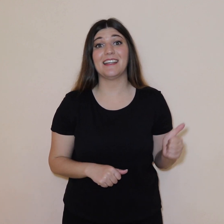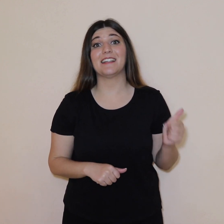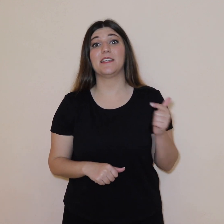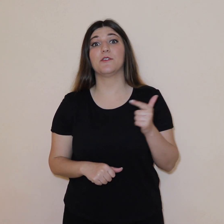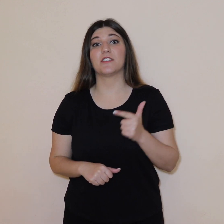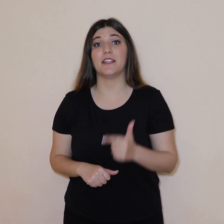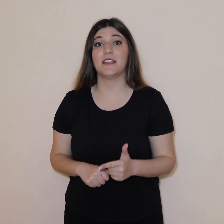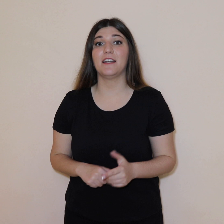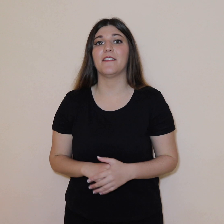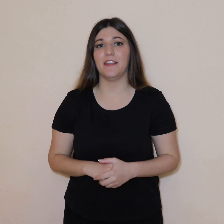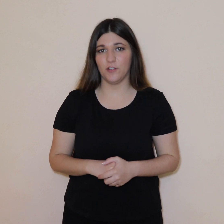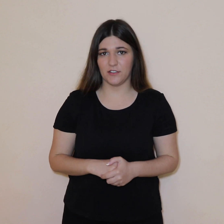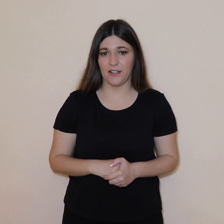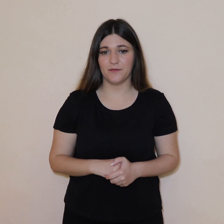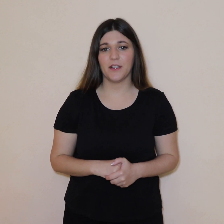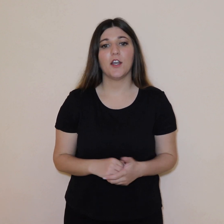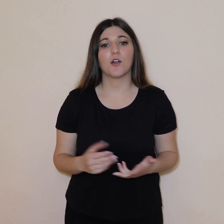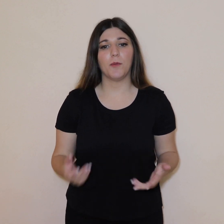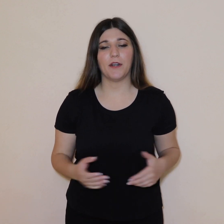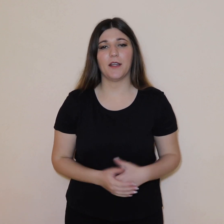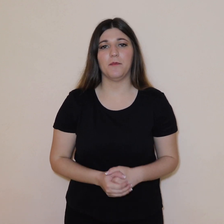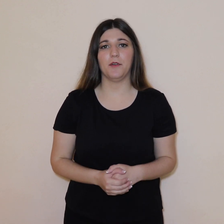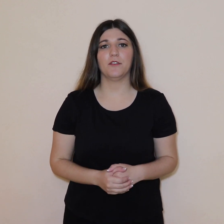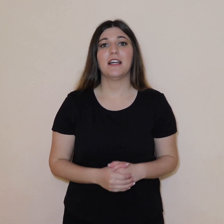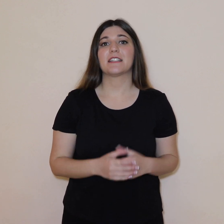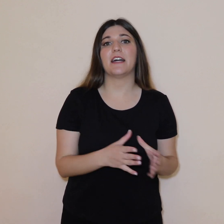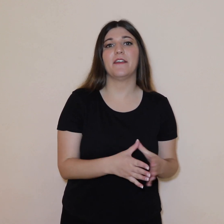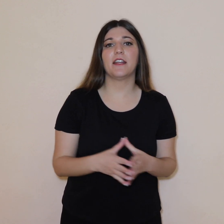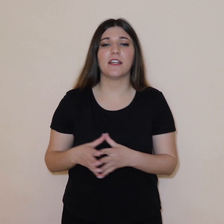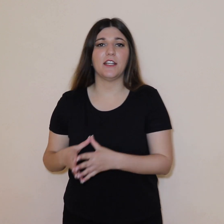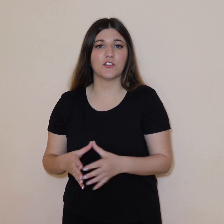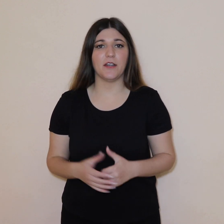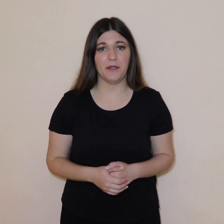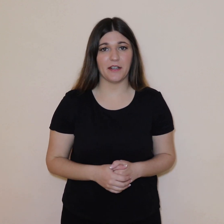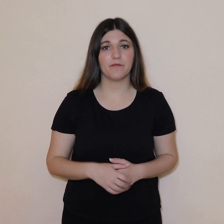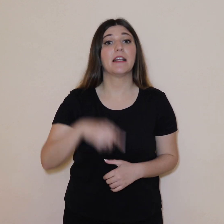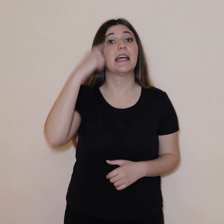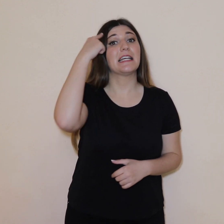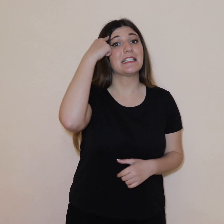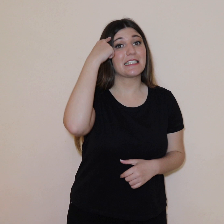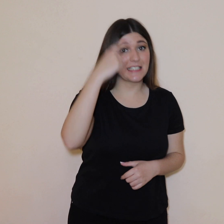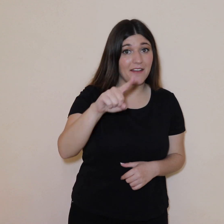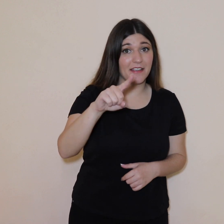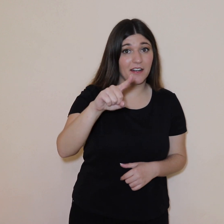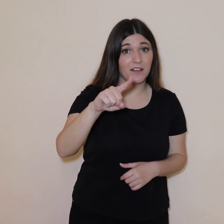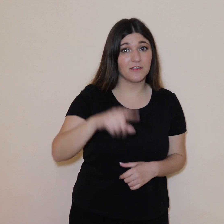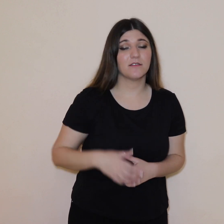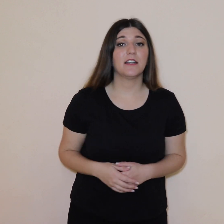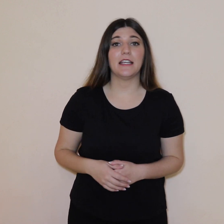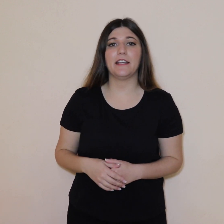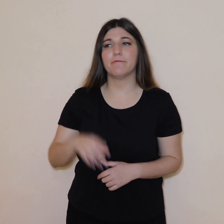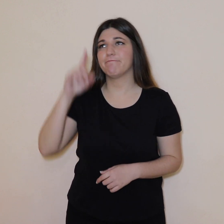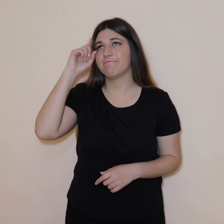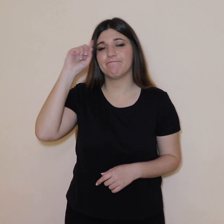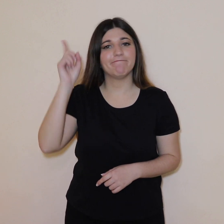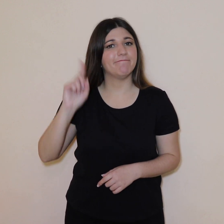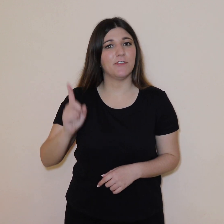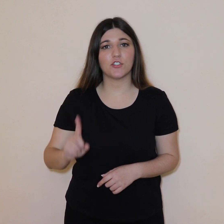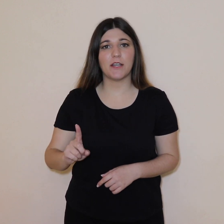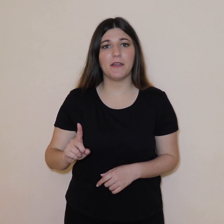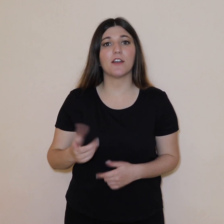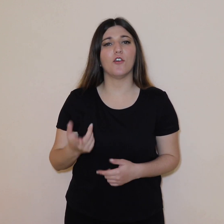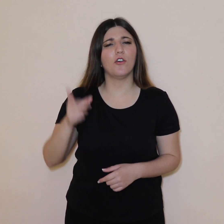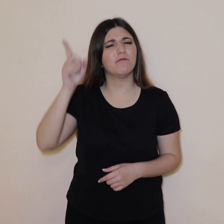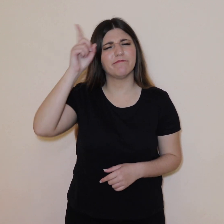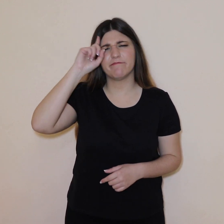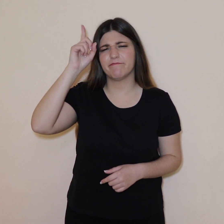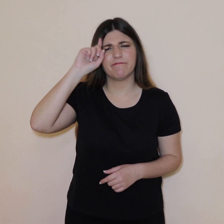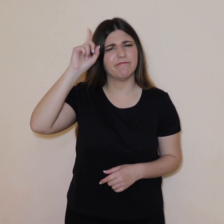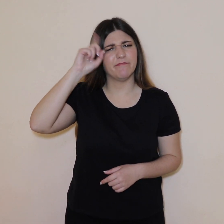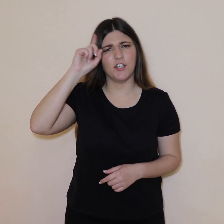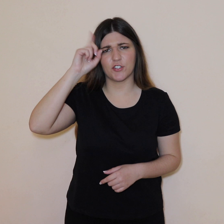negativo se dice de otra, como por ejemplo "saber" y "no saber". "Saber" y "no saber" o "no saber".